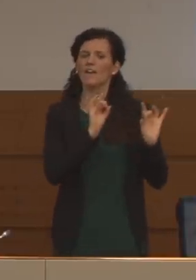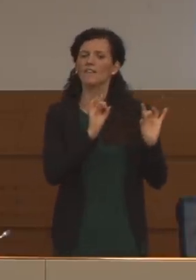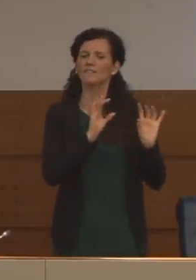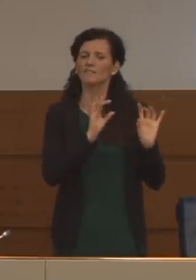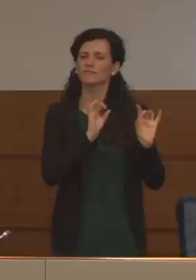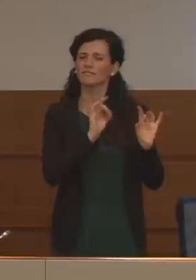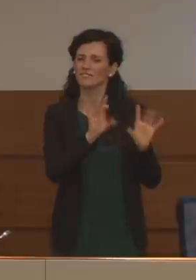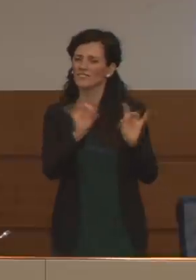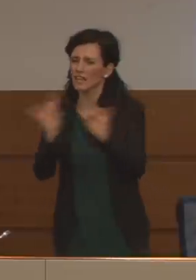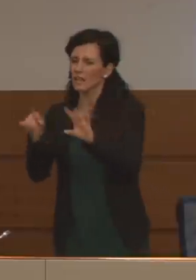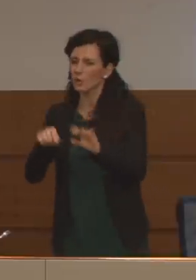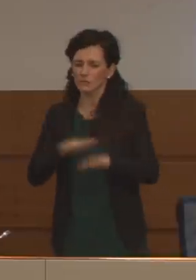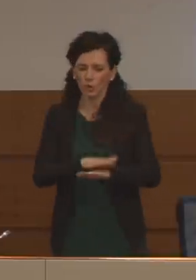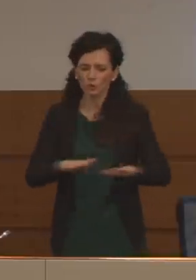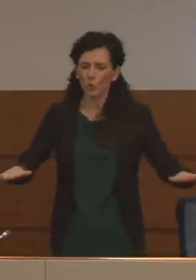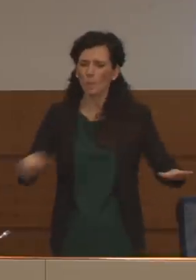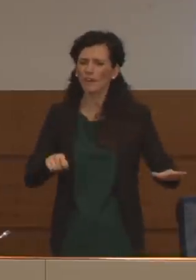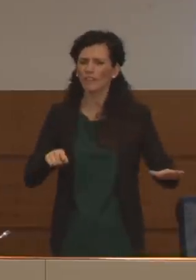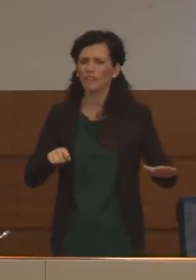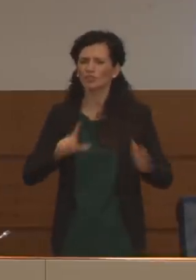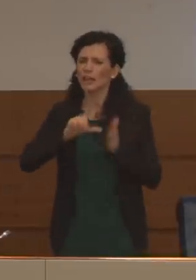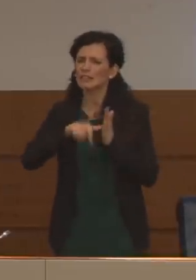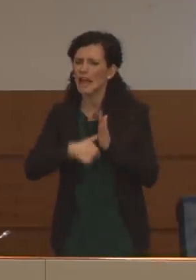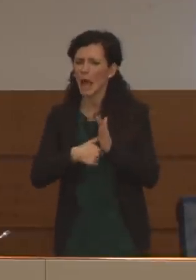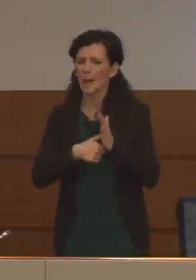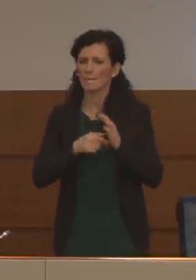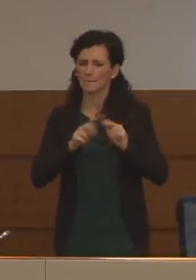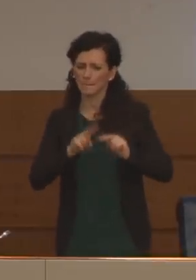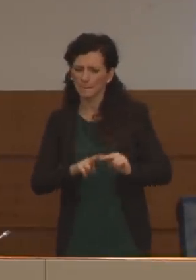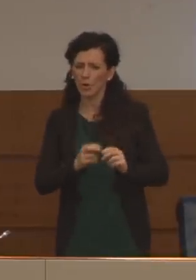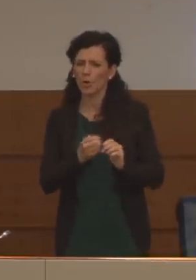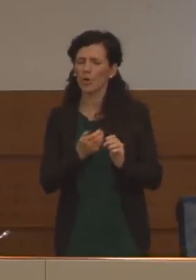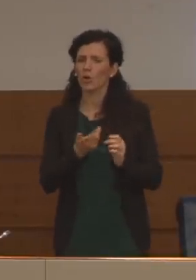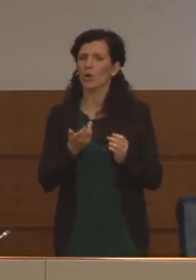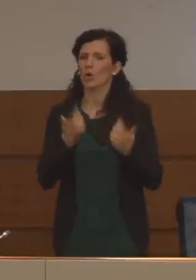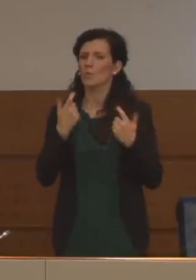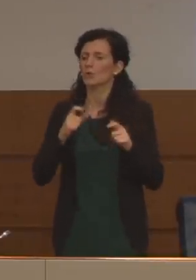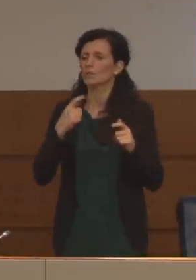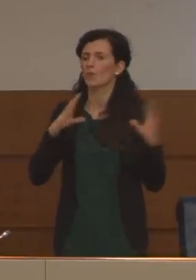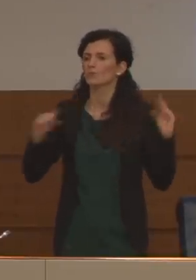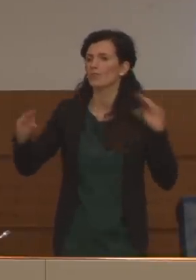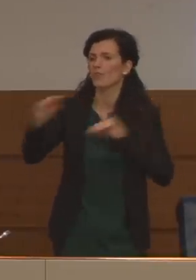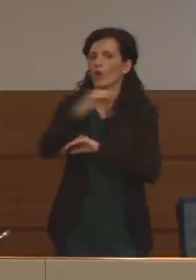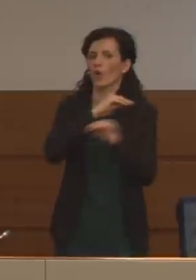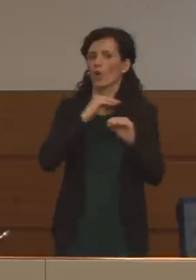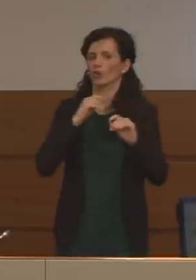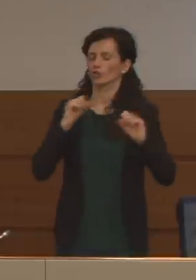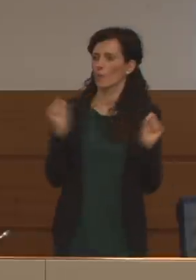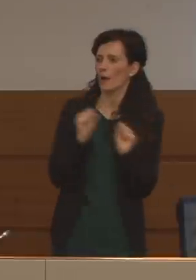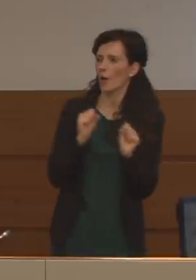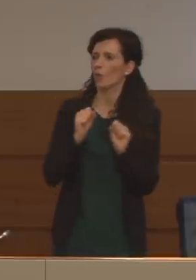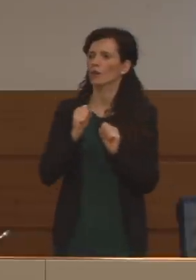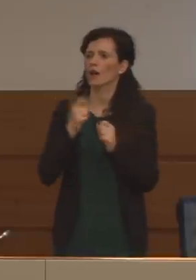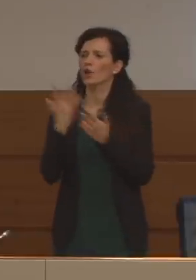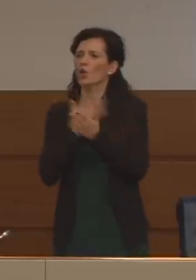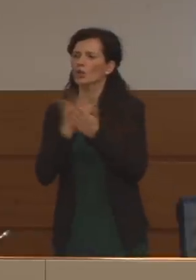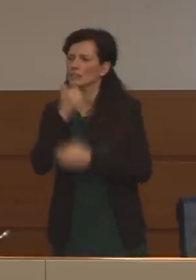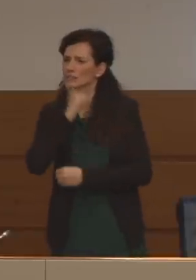che comunque ricorre, girano messaggi, notizie false sul tema e quindi se può chiarire